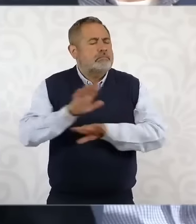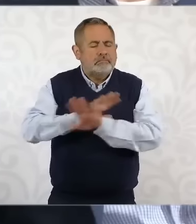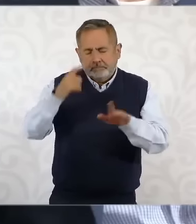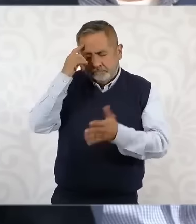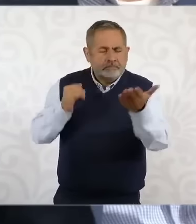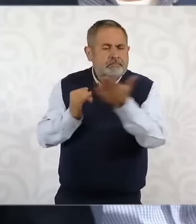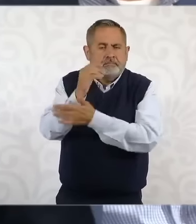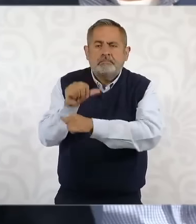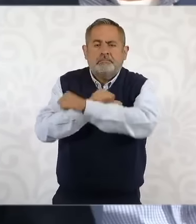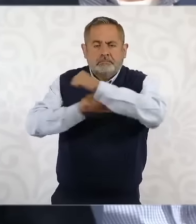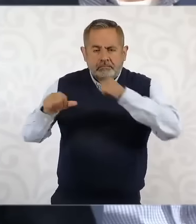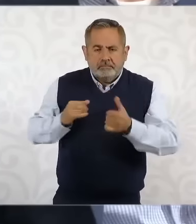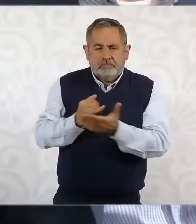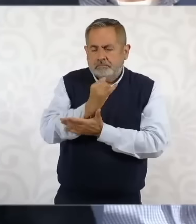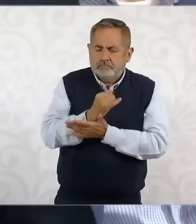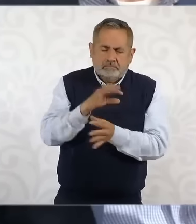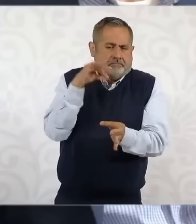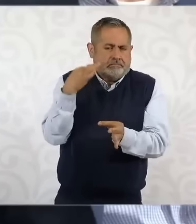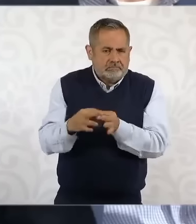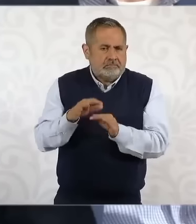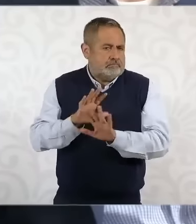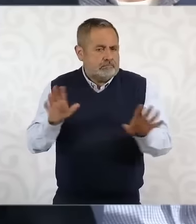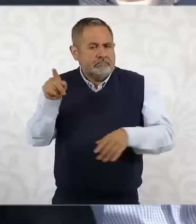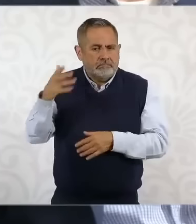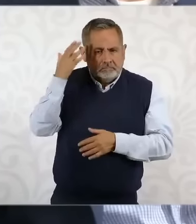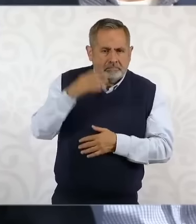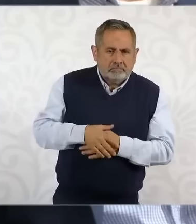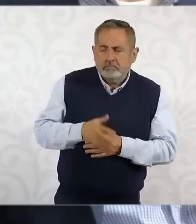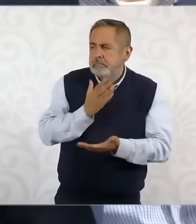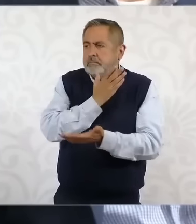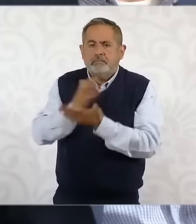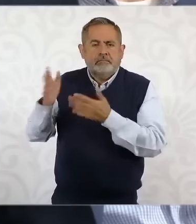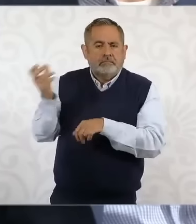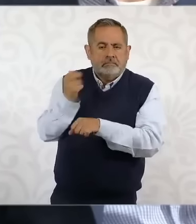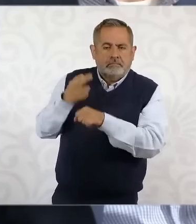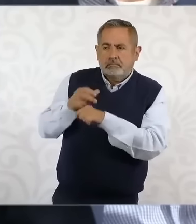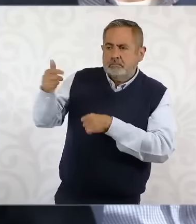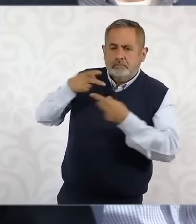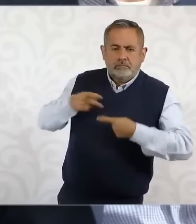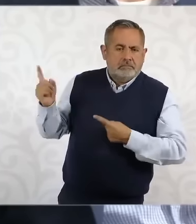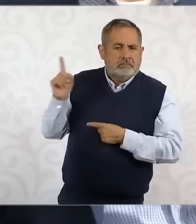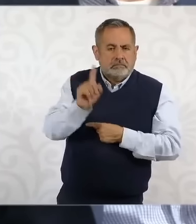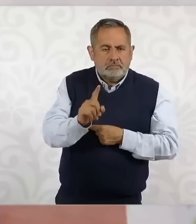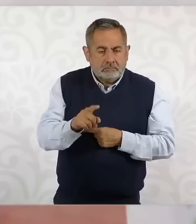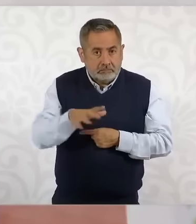su relevo y que no era eh parte de la secretaría, que iba a ser alguien externa. ¿Confirmaría esto?